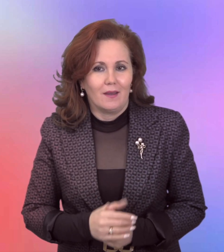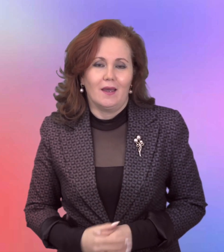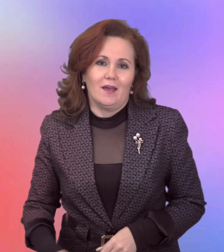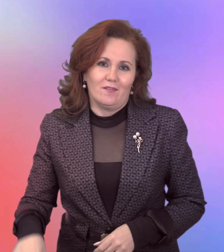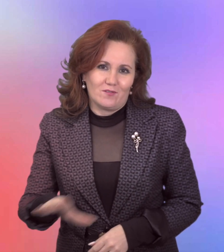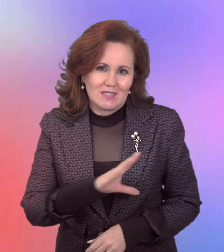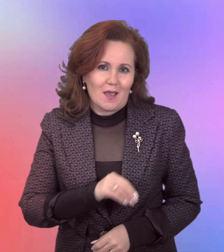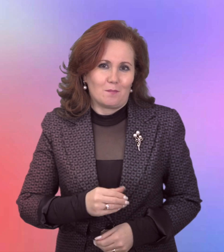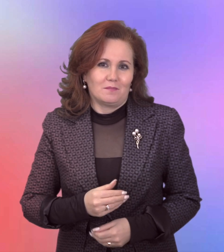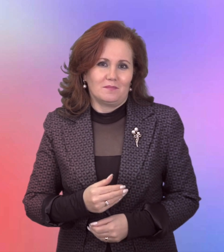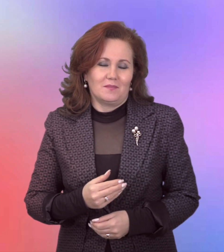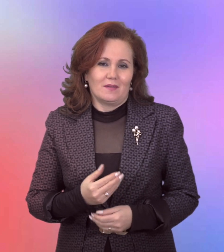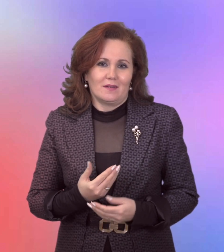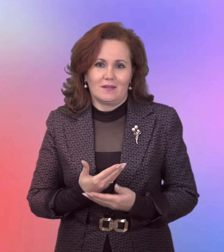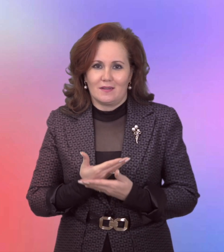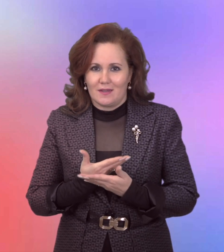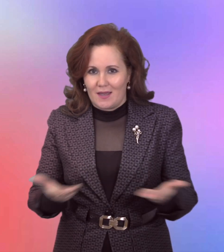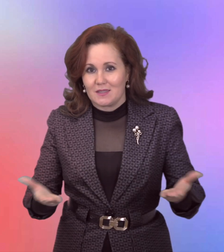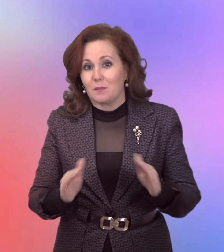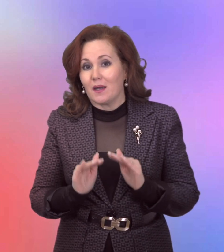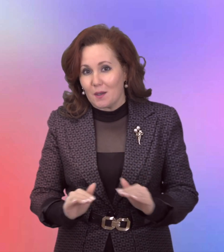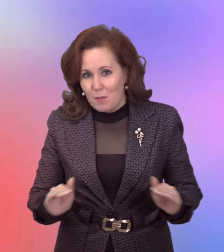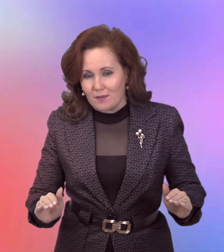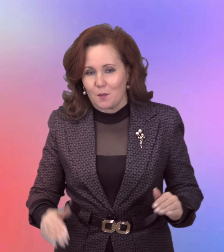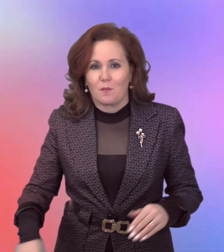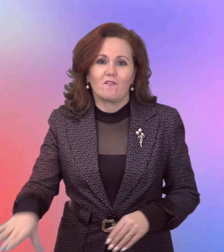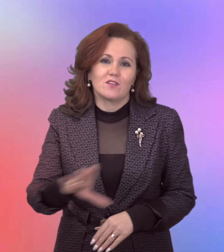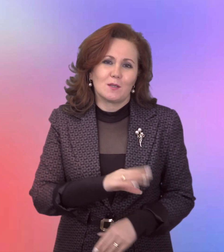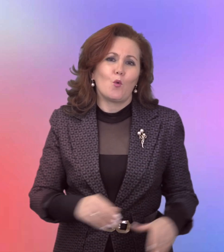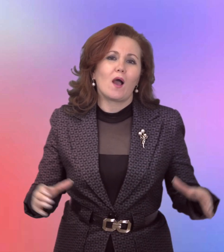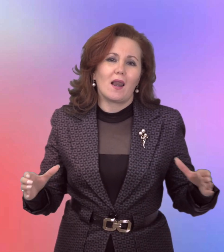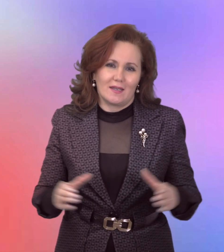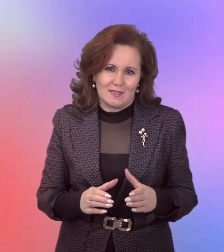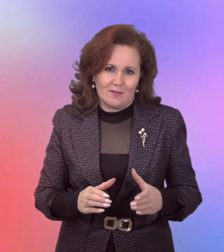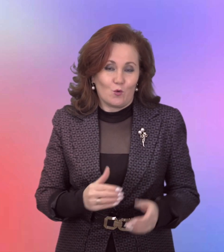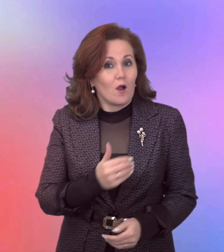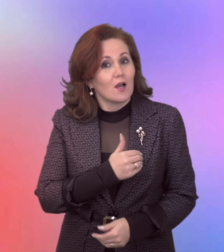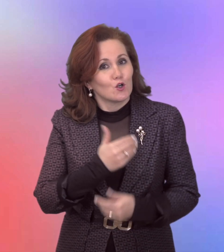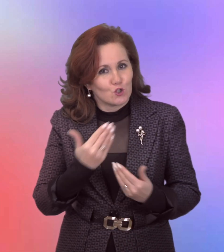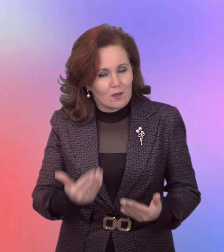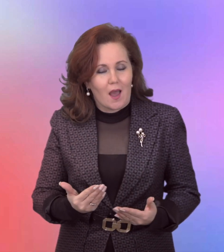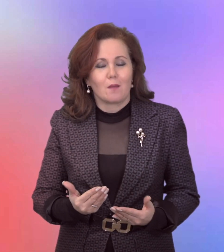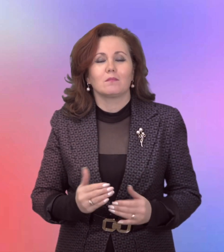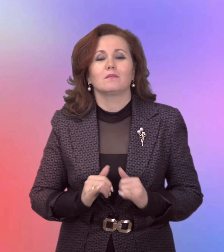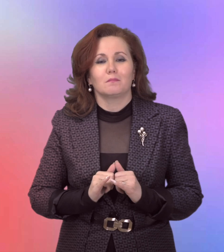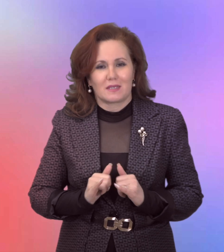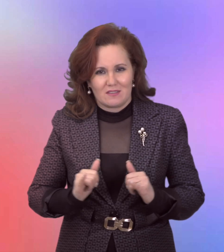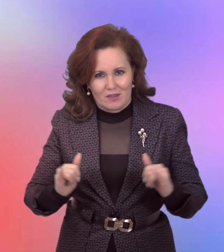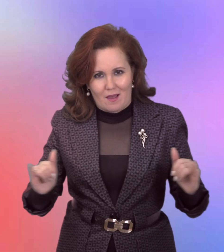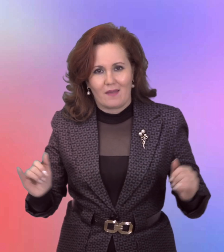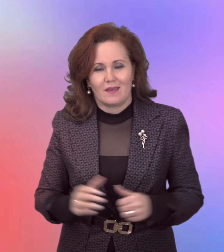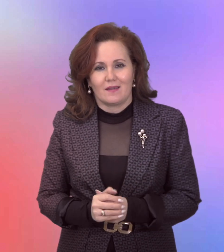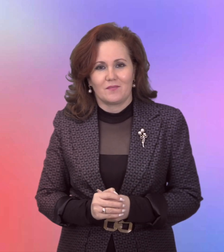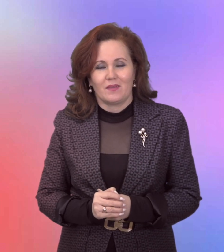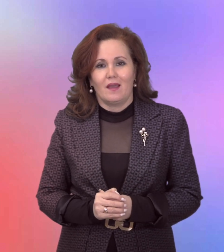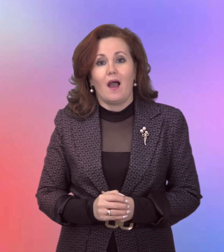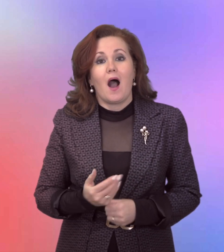Всем им, всему коллективу желаем процветания!